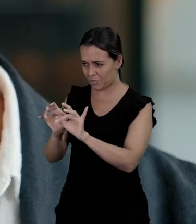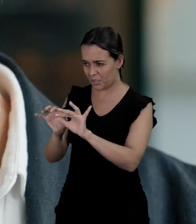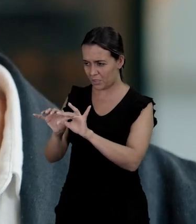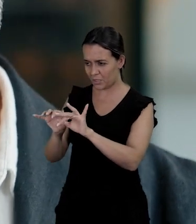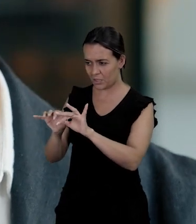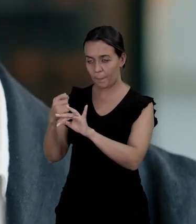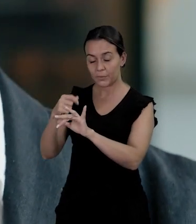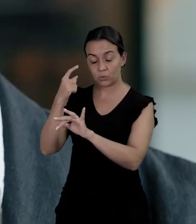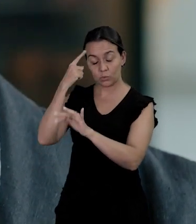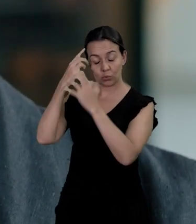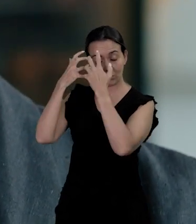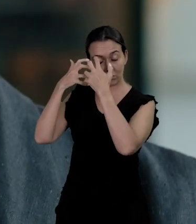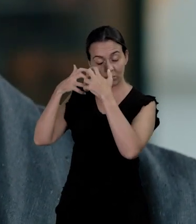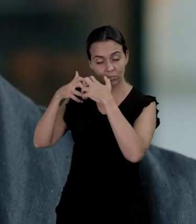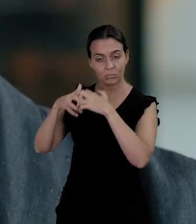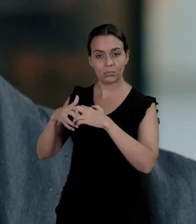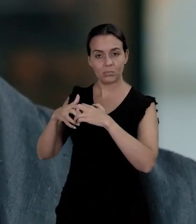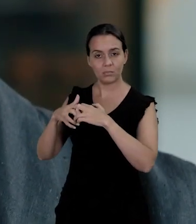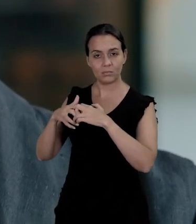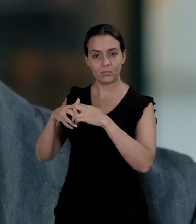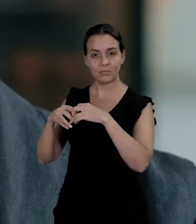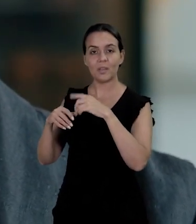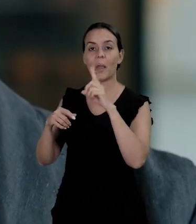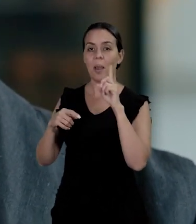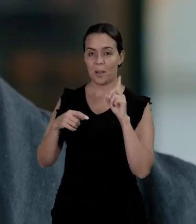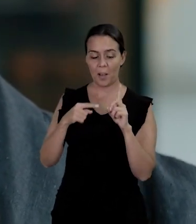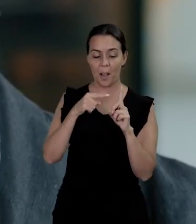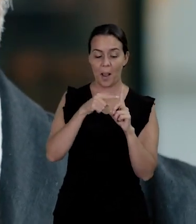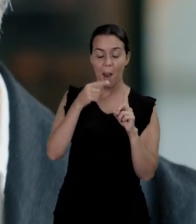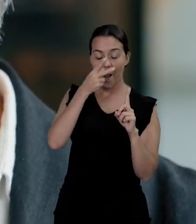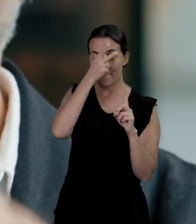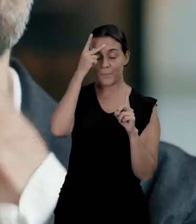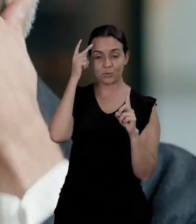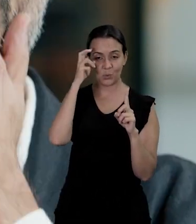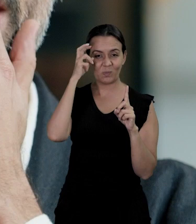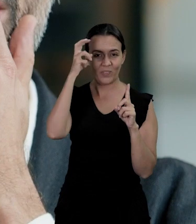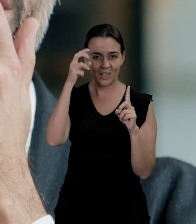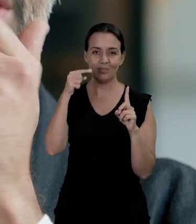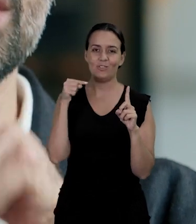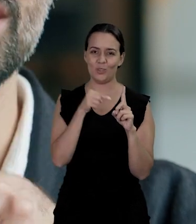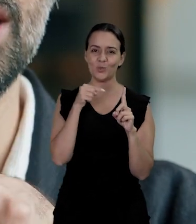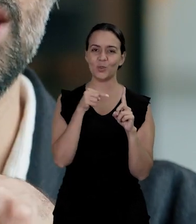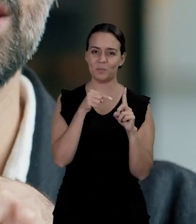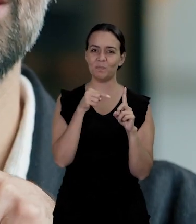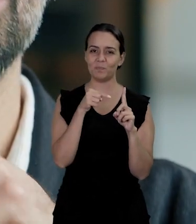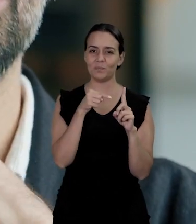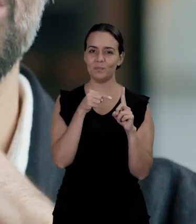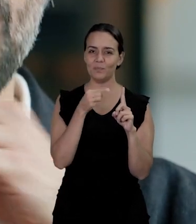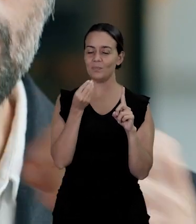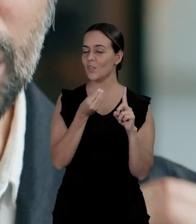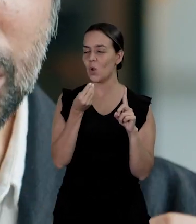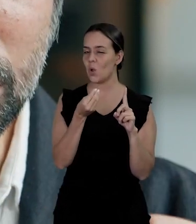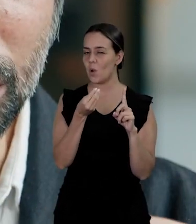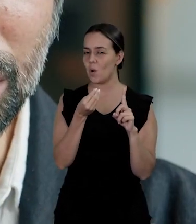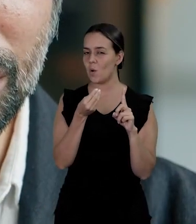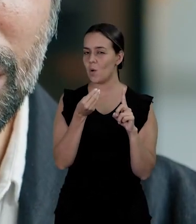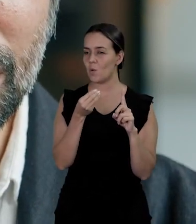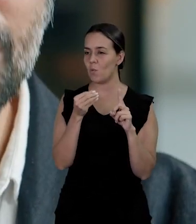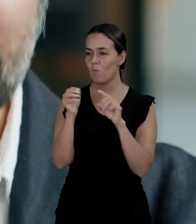gênio é o programador que programou aquilo ali, é o homem, a mulher, os caras que sentaram e falaram: Como é que a gente vai fazer um algoritmo